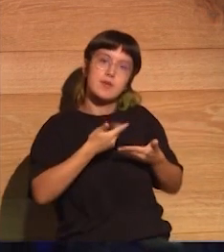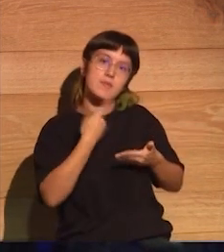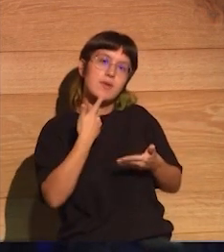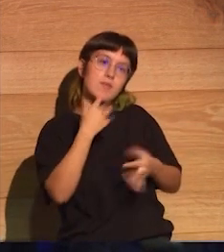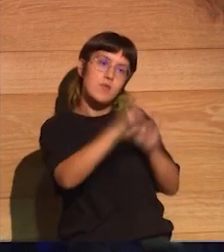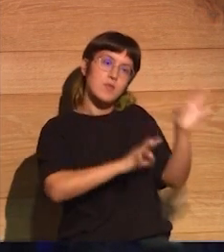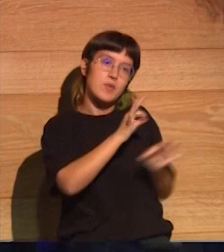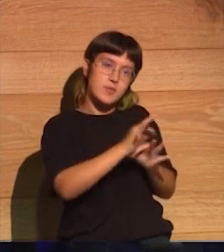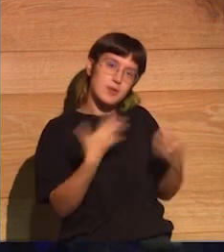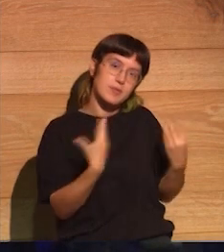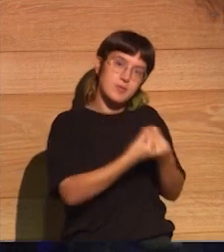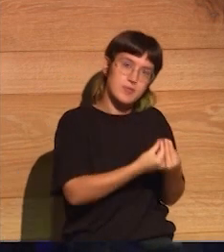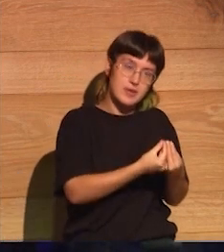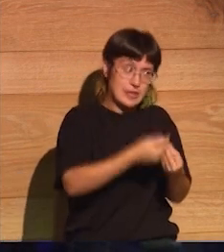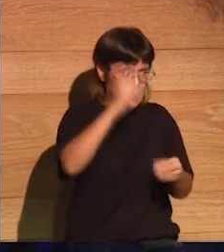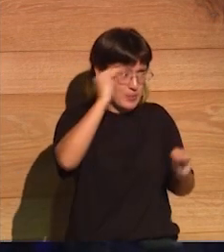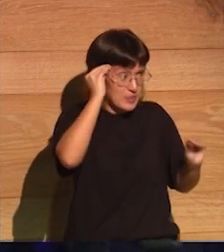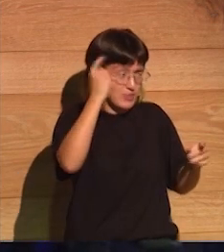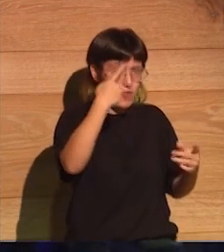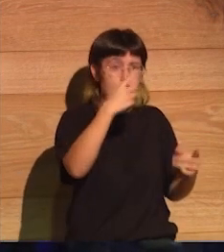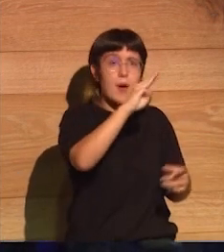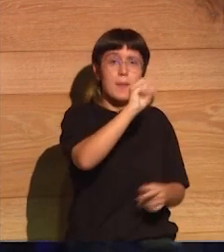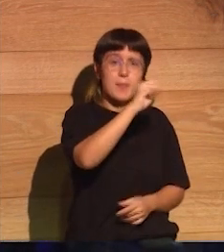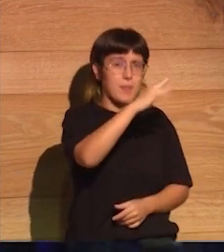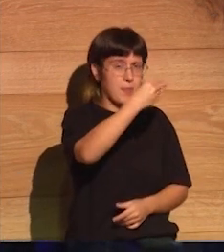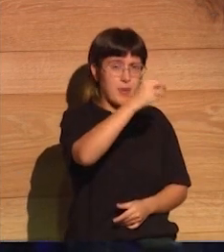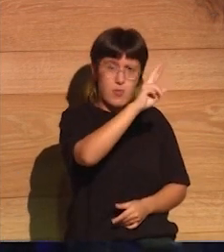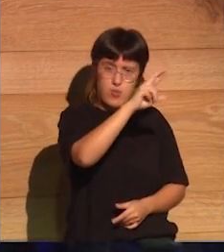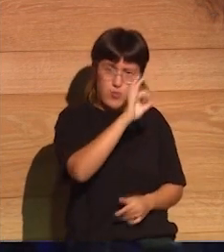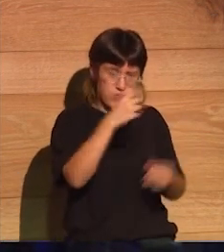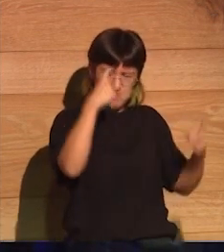a Pablo, pero creo que nos hemos salido de forma satisfactoria. Muchas gracias.